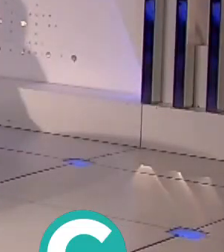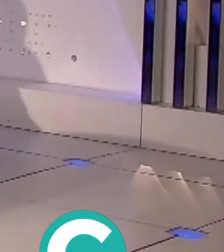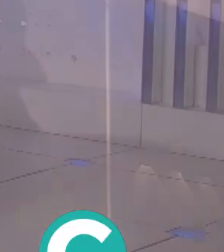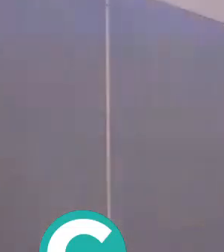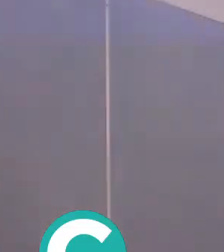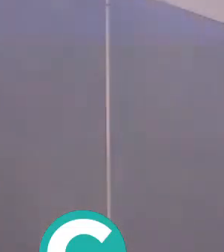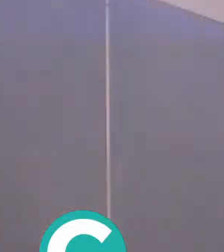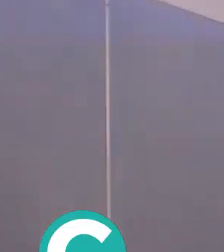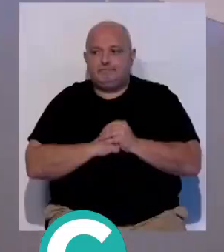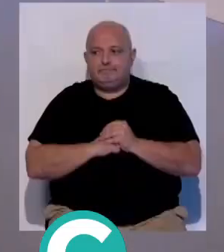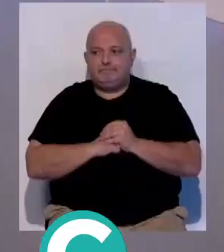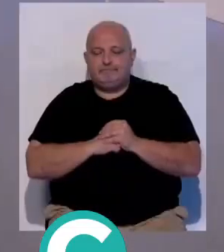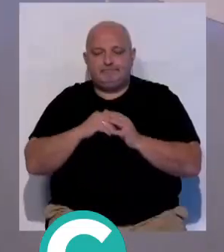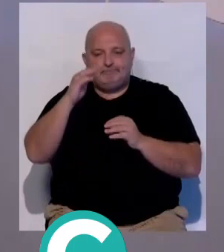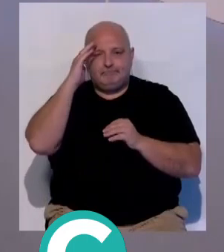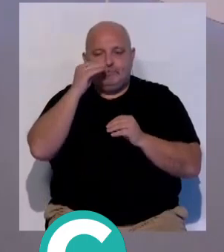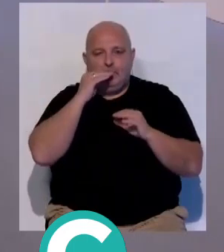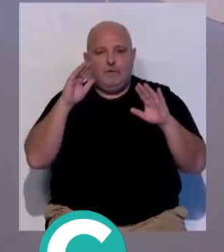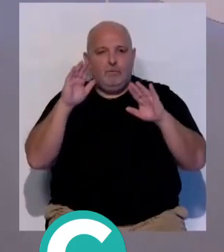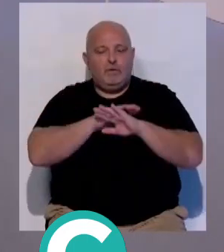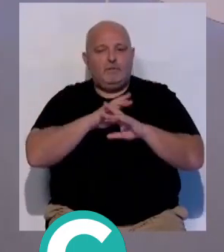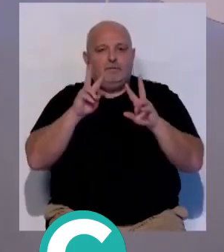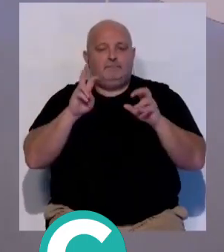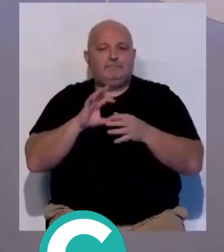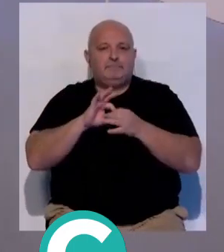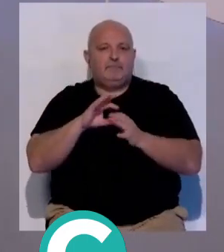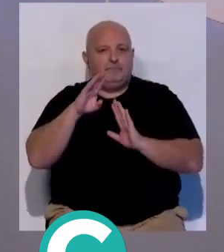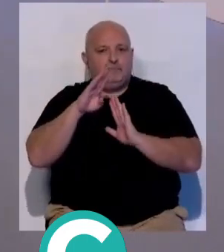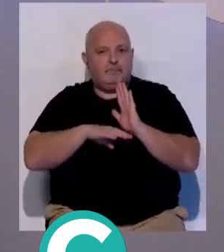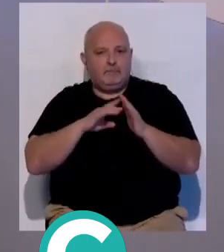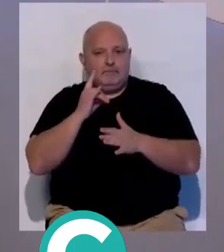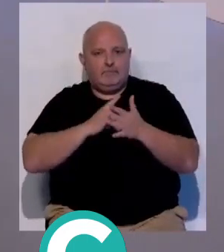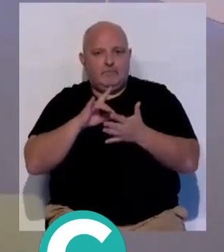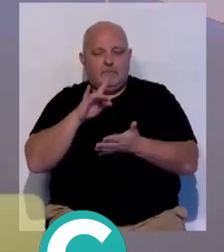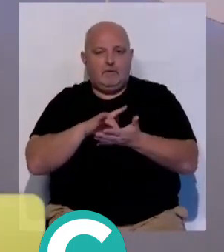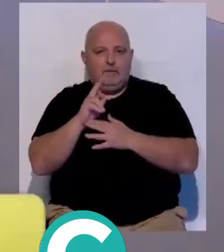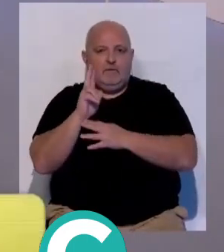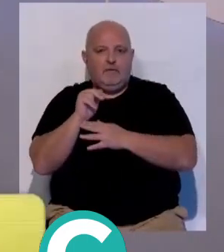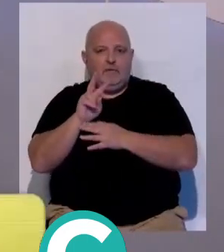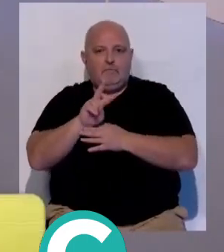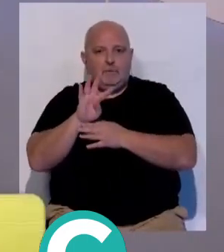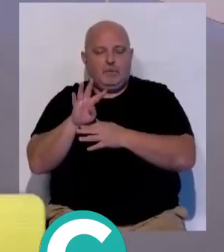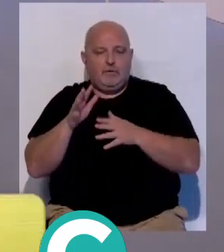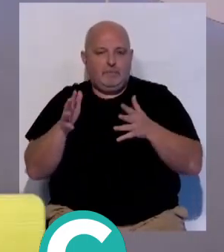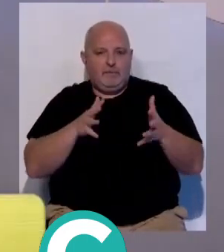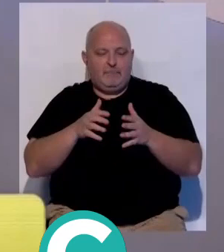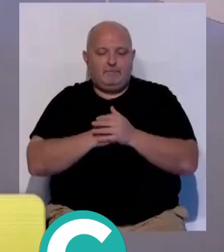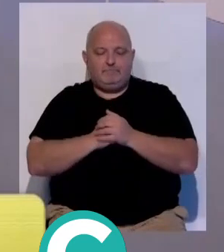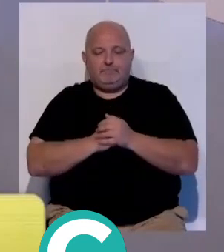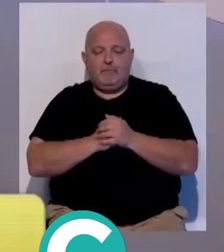[Música] Hola muy buenas noches estamos ya en este submarino del día viernes 24 ya el pasado